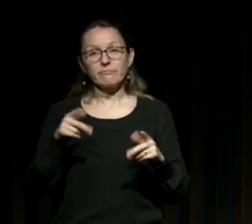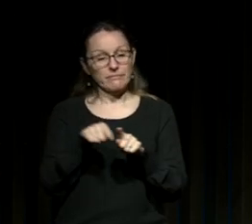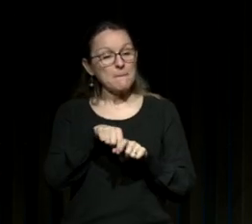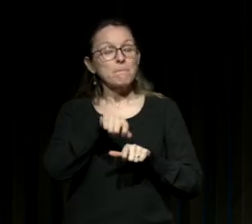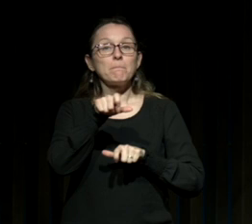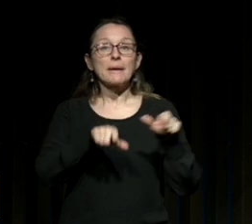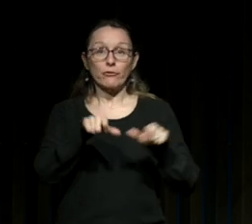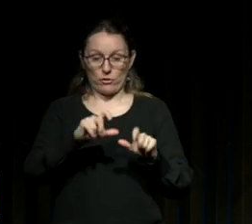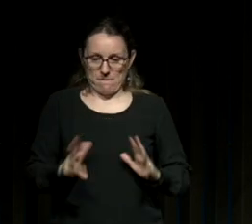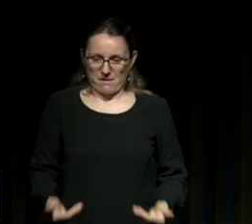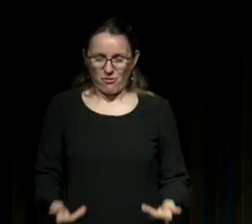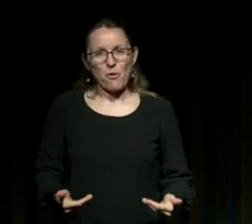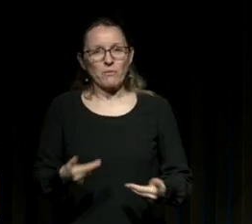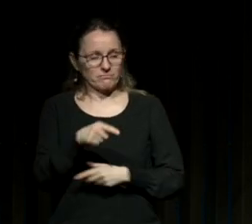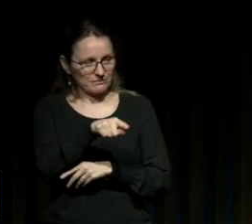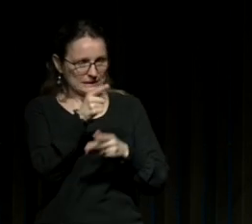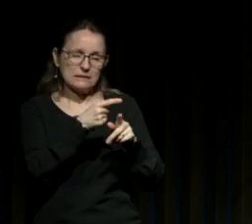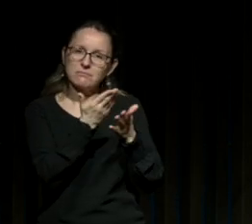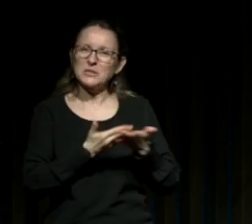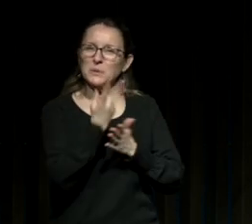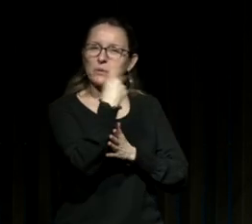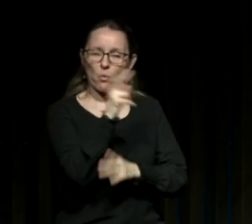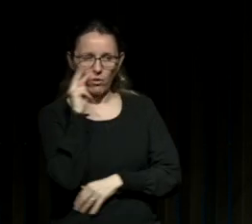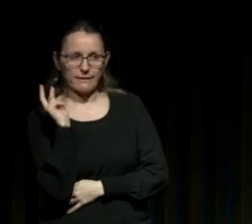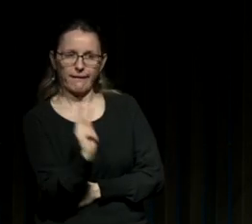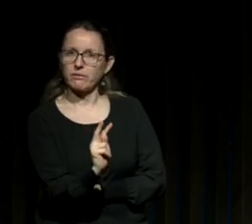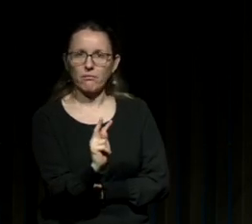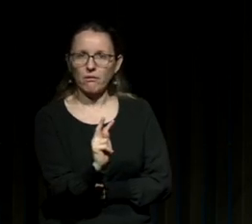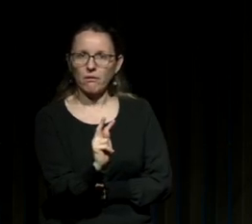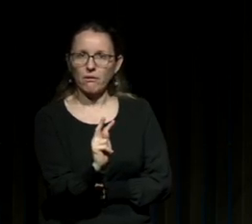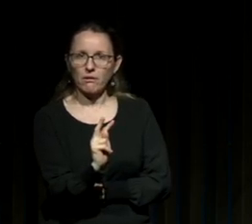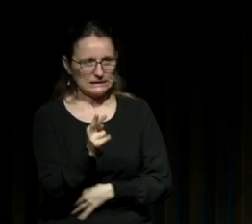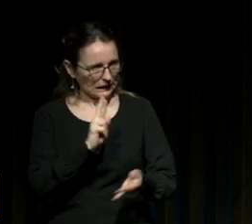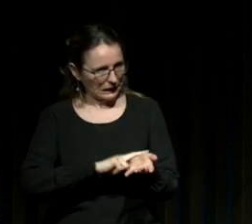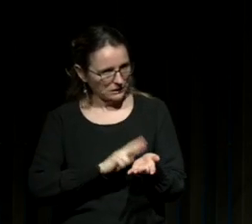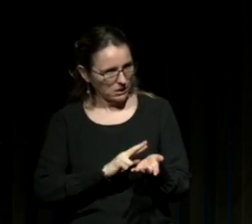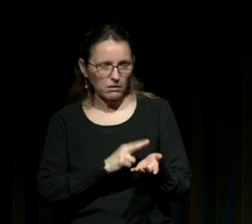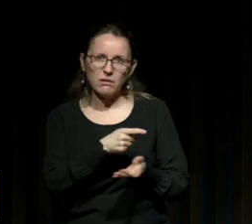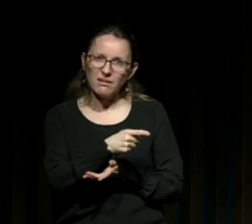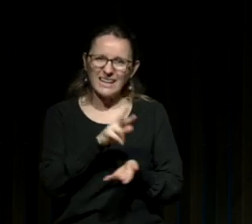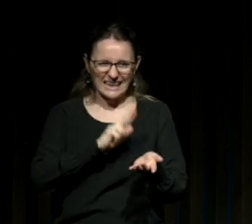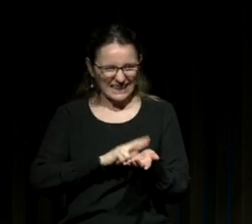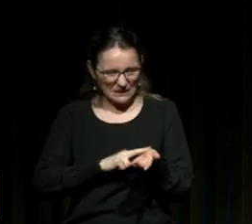actuellement effectivement on est loin de la physiologie ce travail je le trouve amusant et